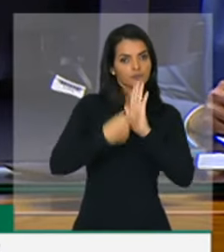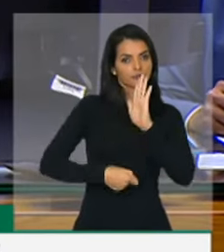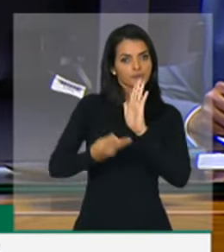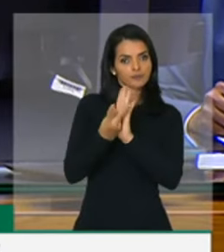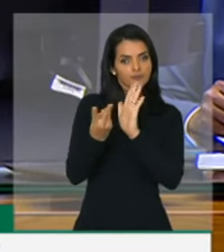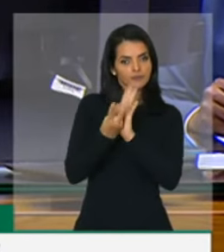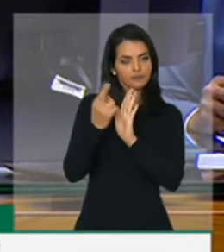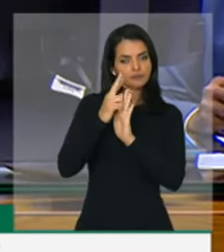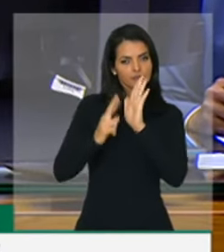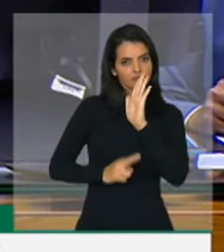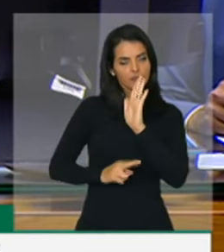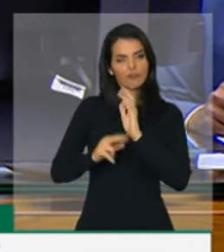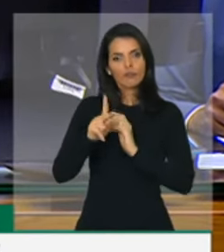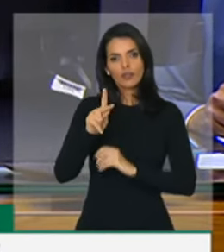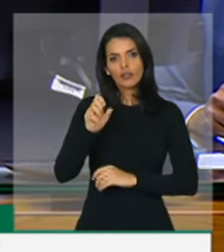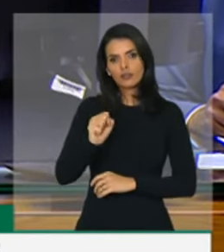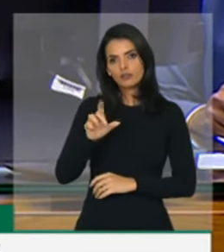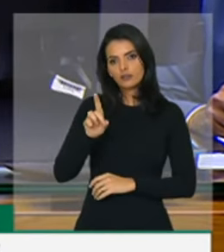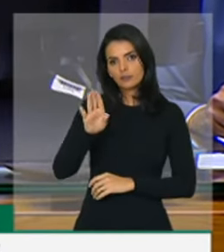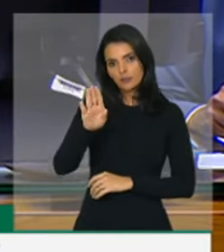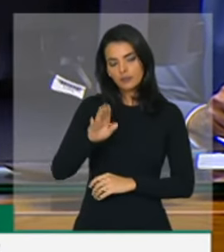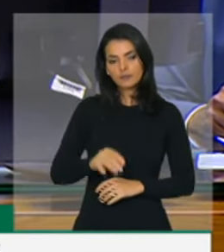[PRESIDENTE]: PSDB? -- [DEPUTADO]: NÃO, SENHOR PRESIDENTE. -- [PRESIDENTE]: